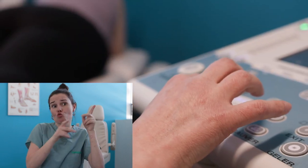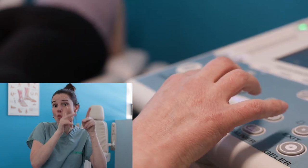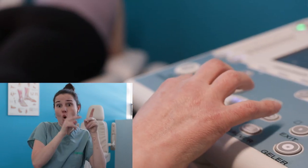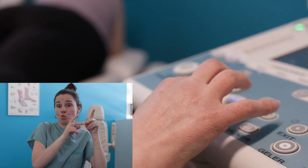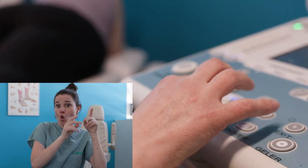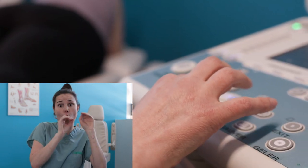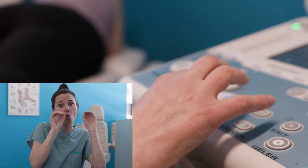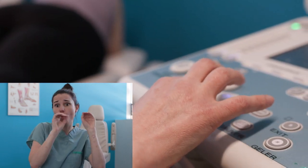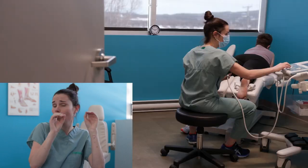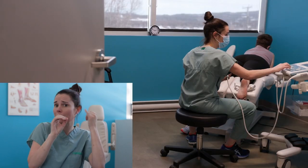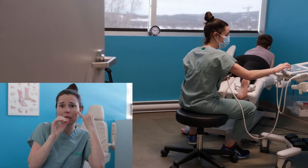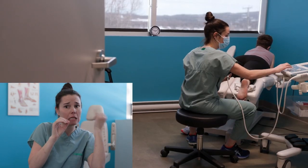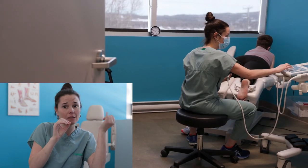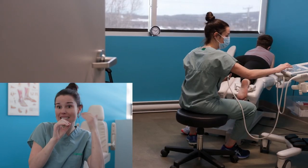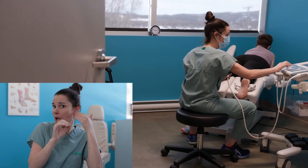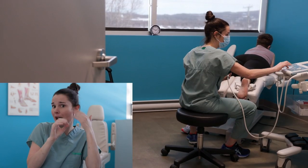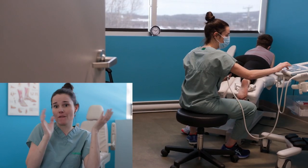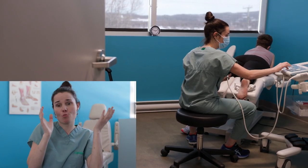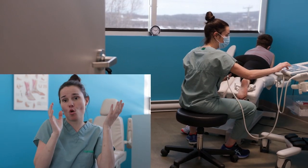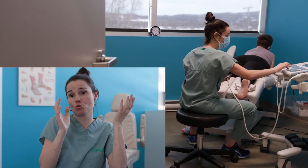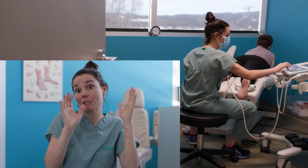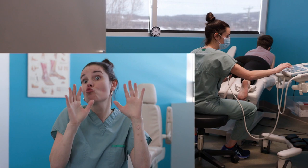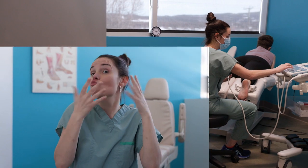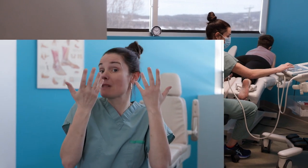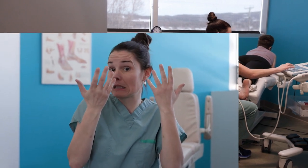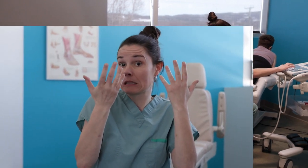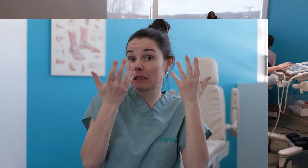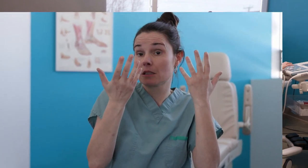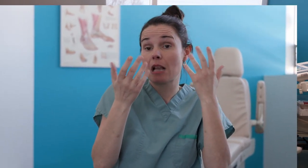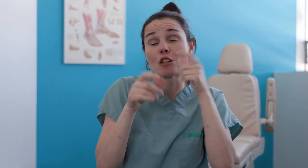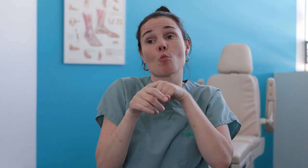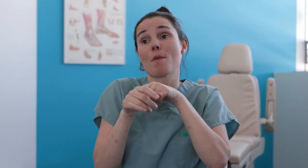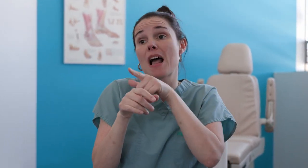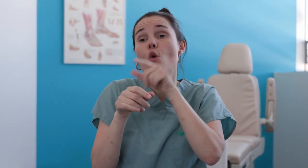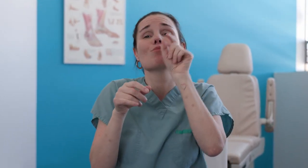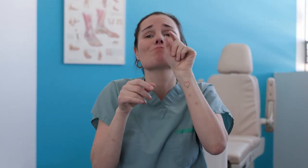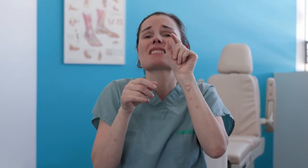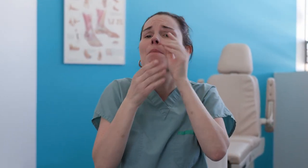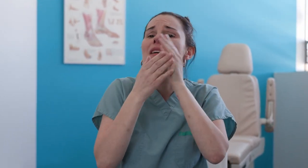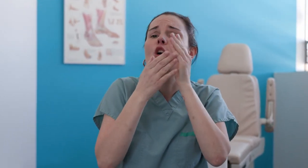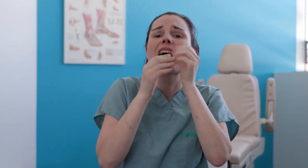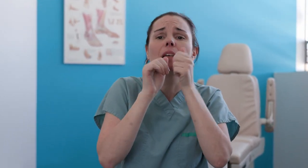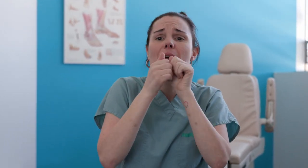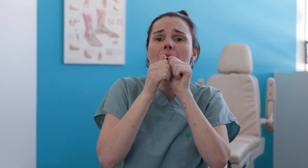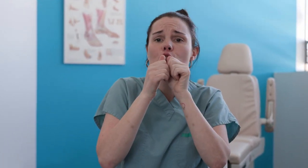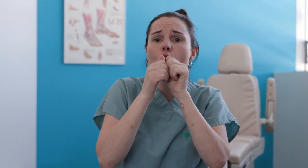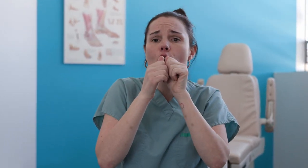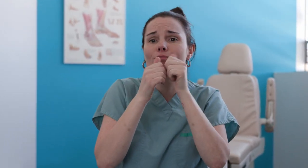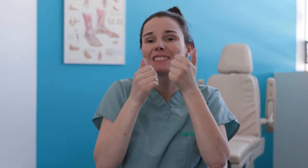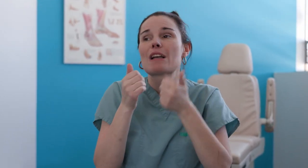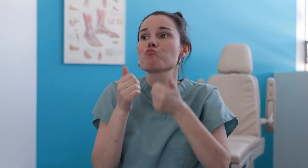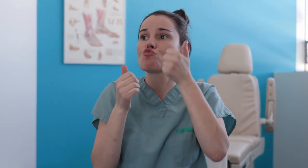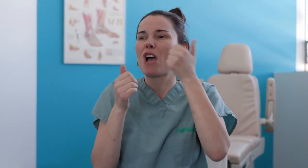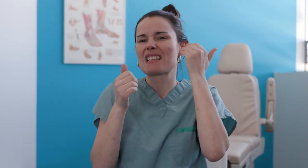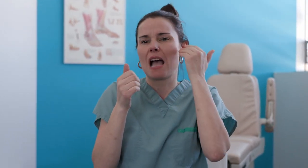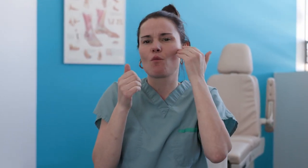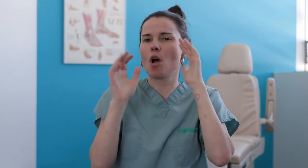Autant y en a des gens qui ont aucune idée. Ils le savent pas. Là, ils sont surpris. À ce moment-là, il y a une petite période d'adaptation.